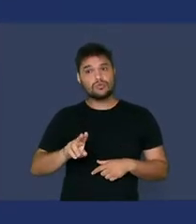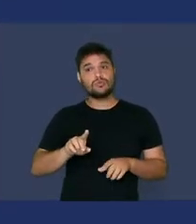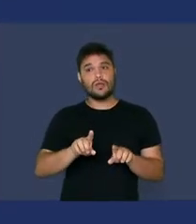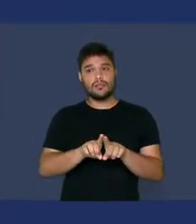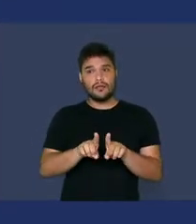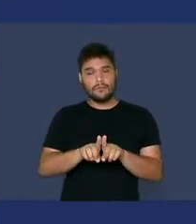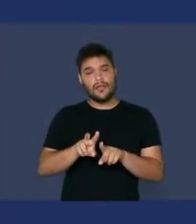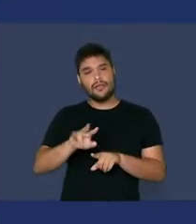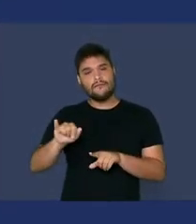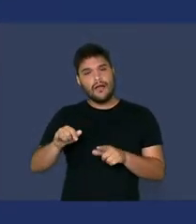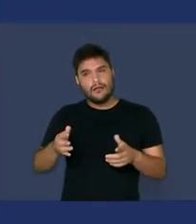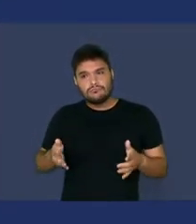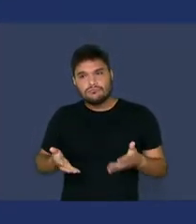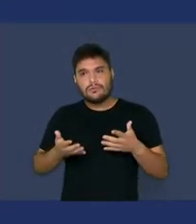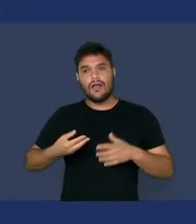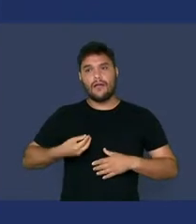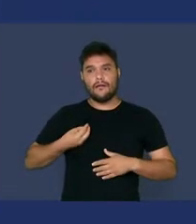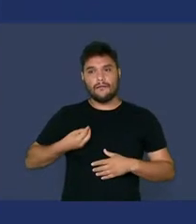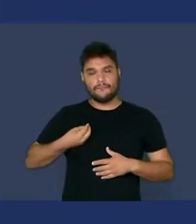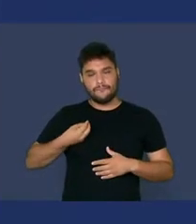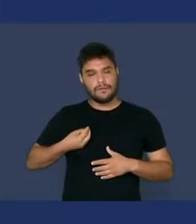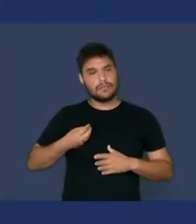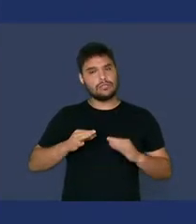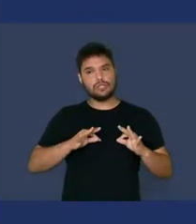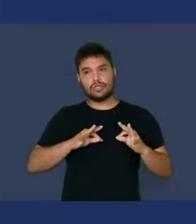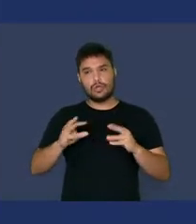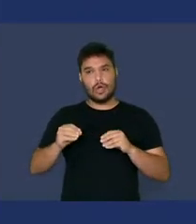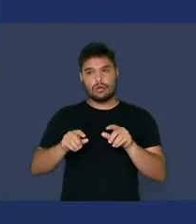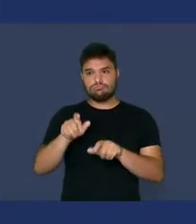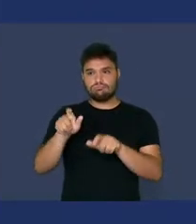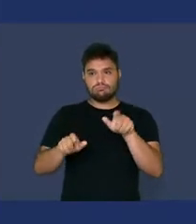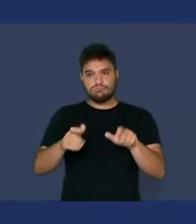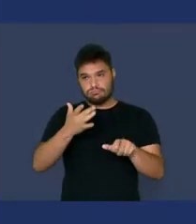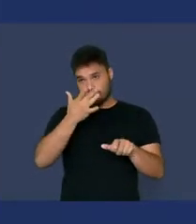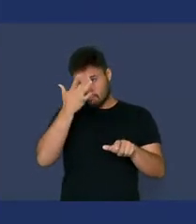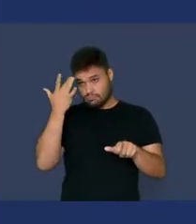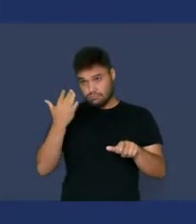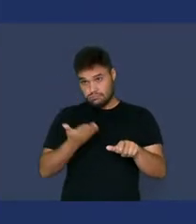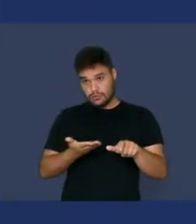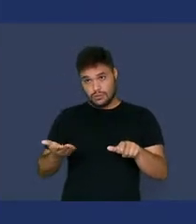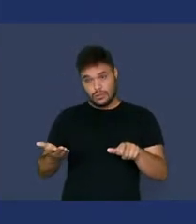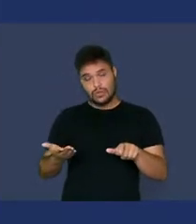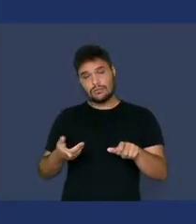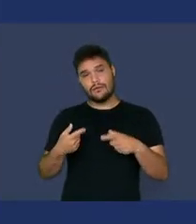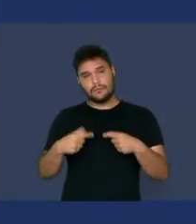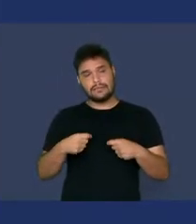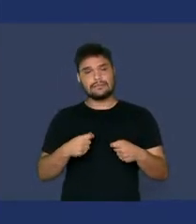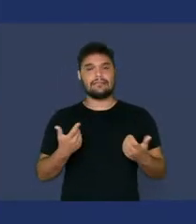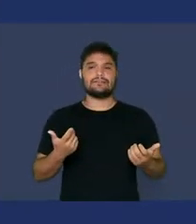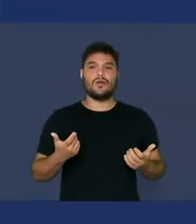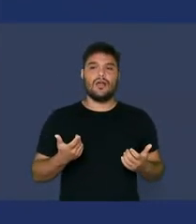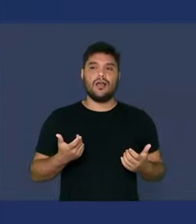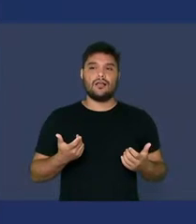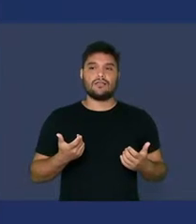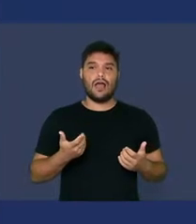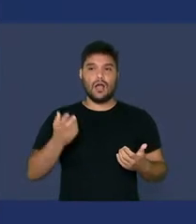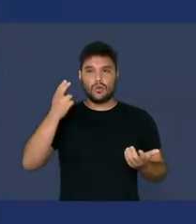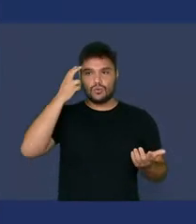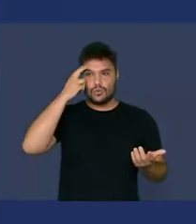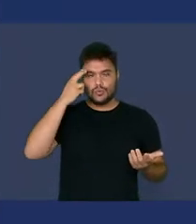FOMENTAR A OCUPAÇÃO E VÃO SOBRETUDO FOMENTAR A SOBREVIVÊNCIA DE TODOS AQUELES QUE DEPENDEM DA